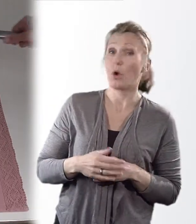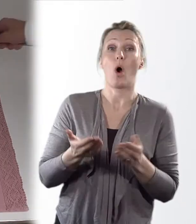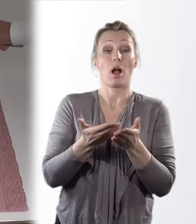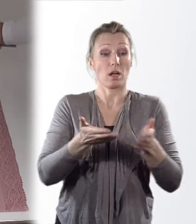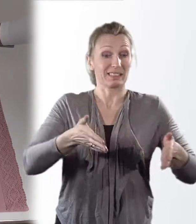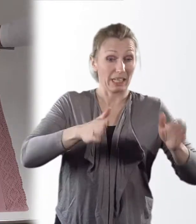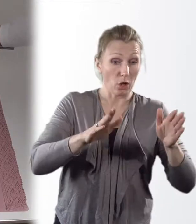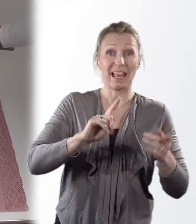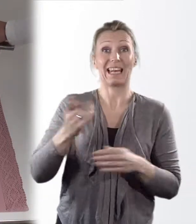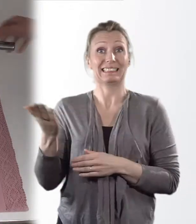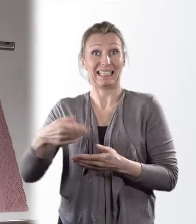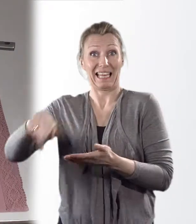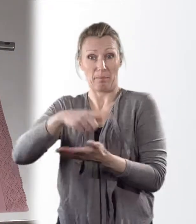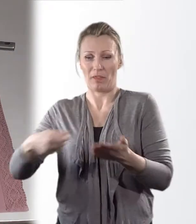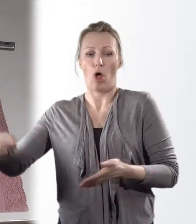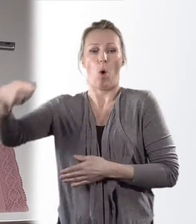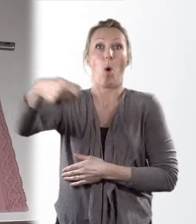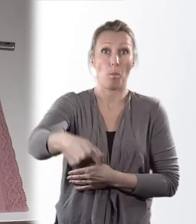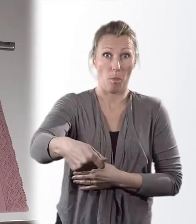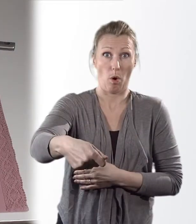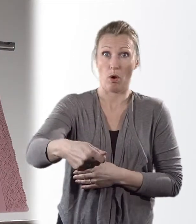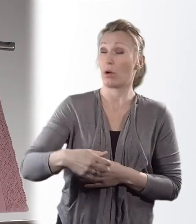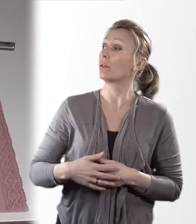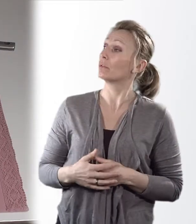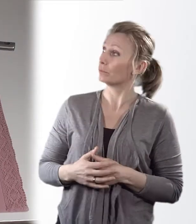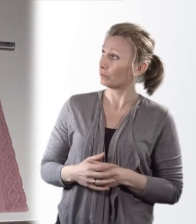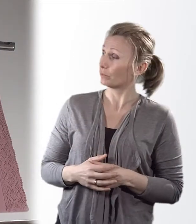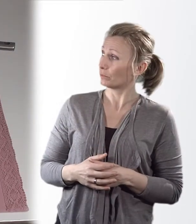Der skal kasserollen eller stekepannen stå.